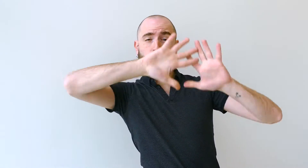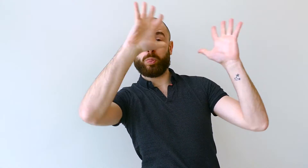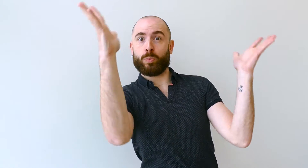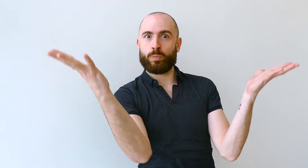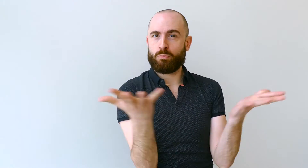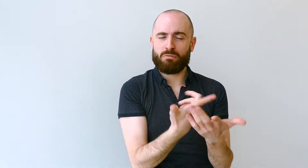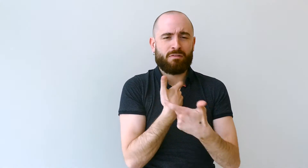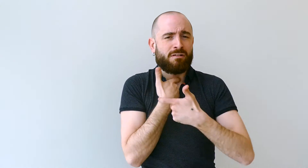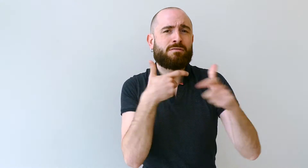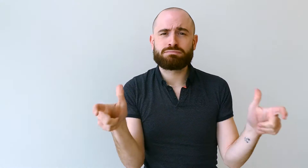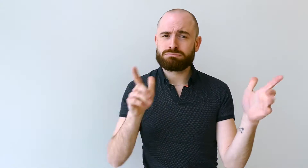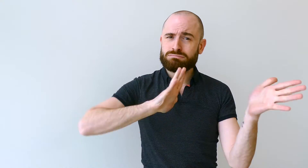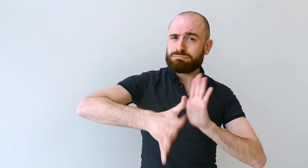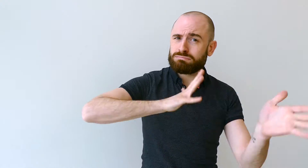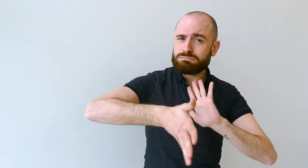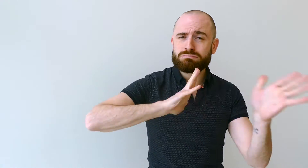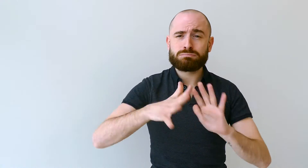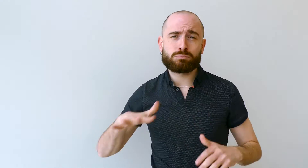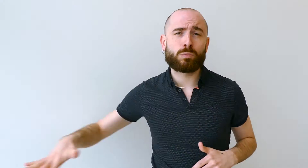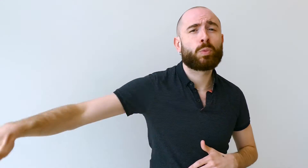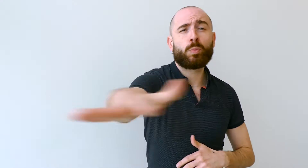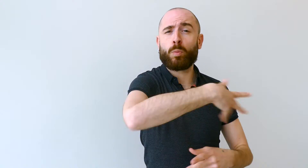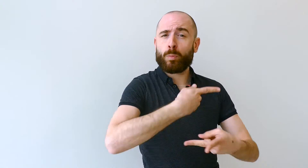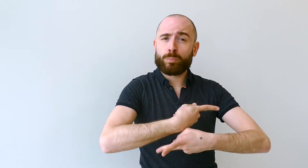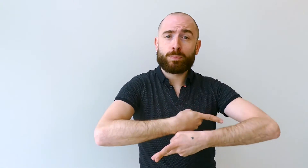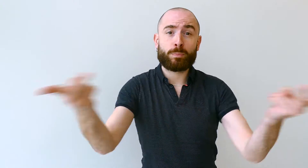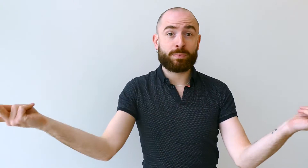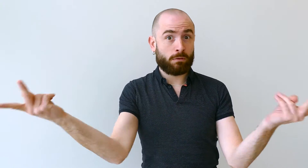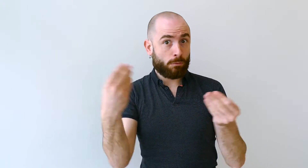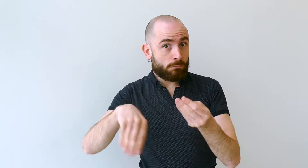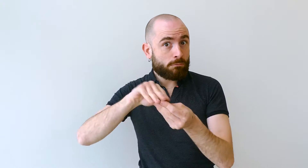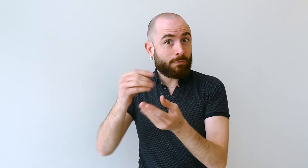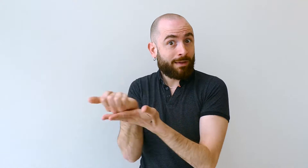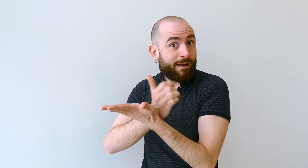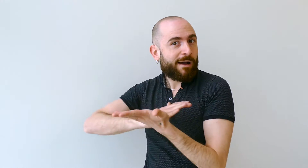Ce sont des événements accessibles, tous publics et gratuits !